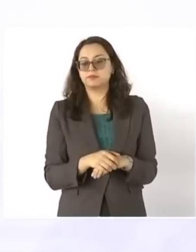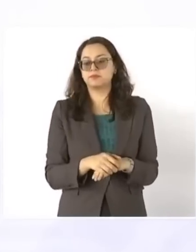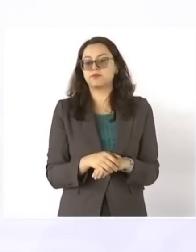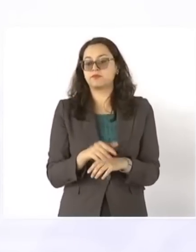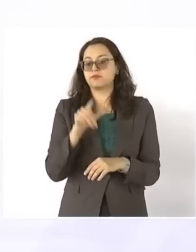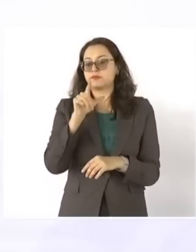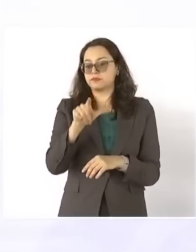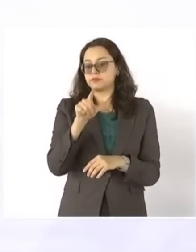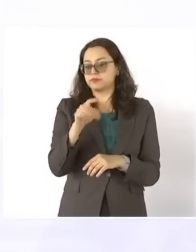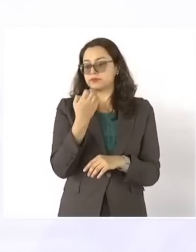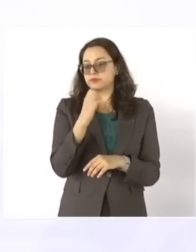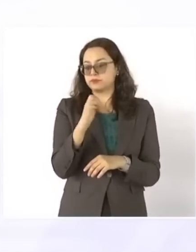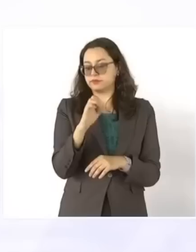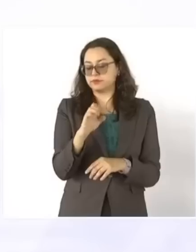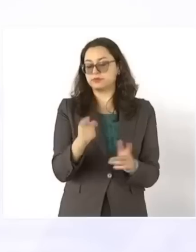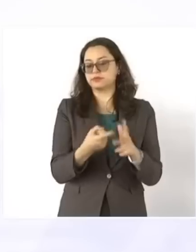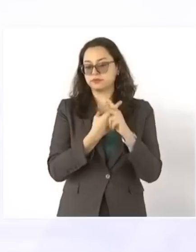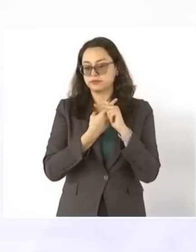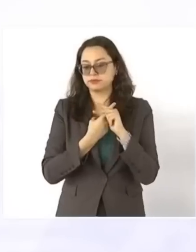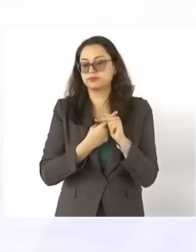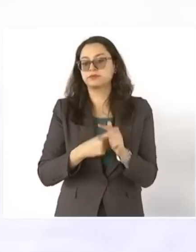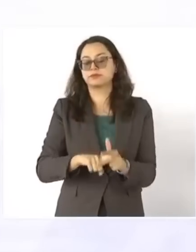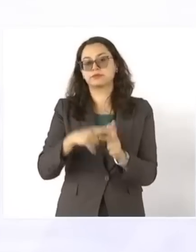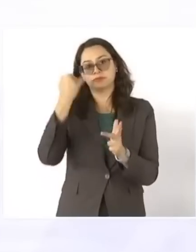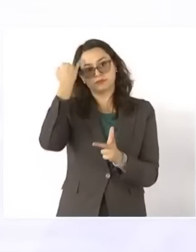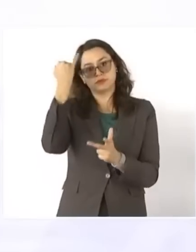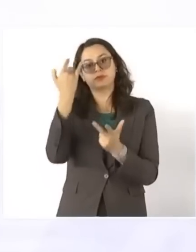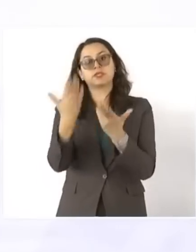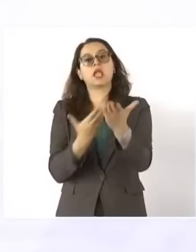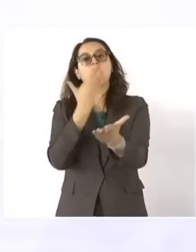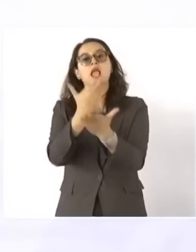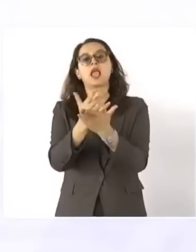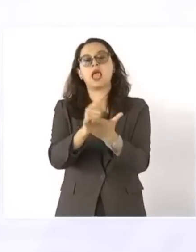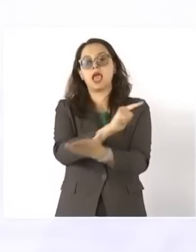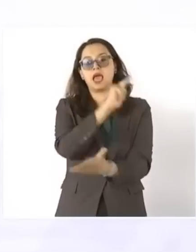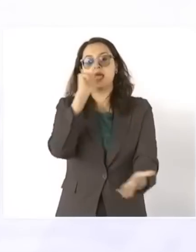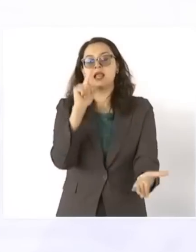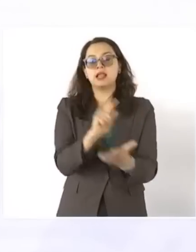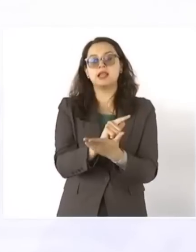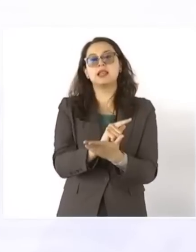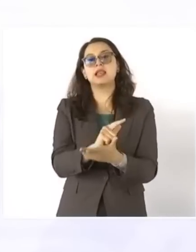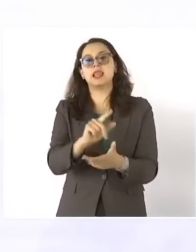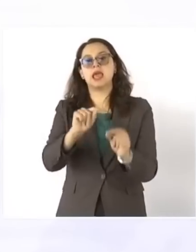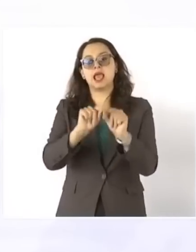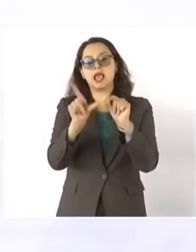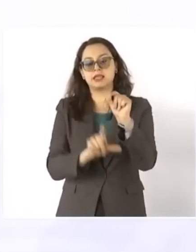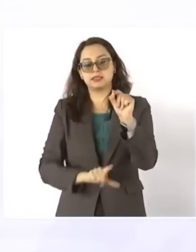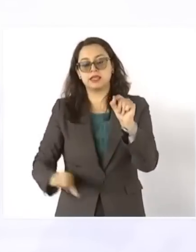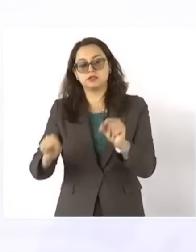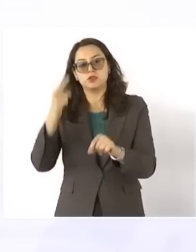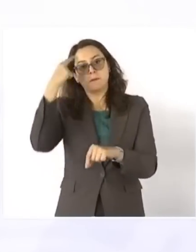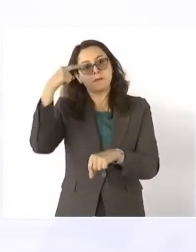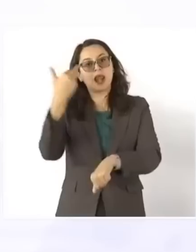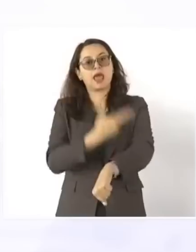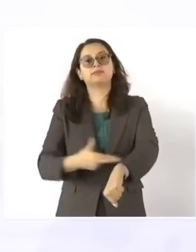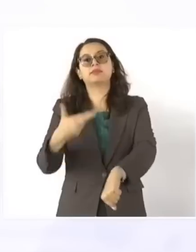presentación de iniciativa de la ley Nacional de digitalización y simplificación de trámites